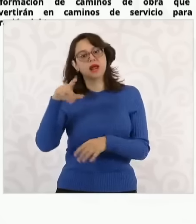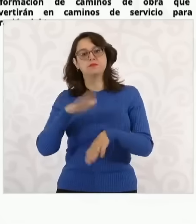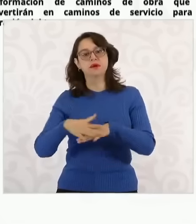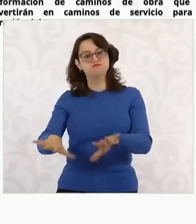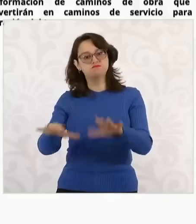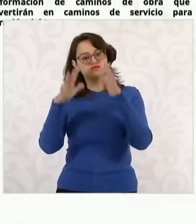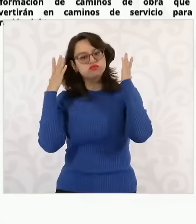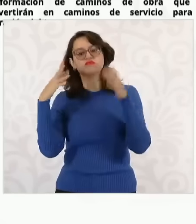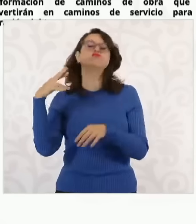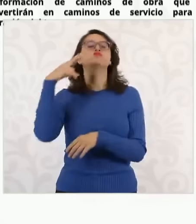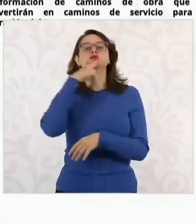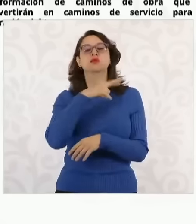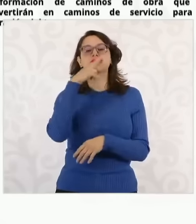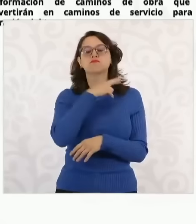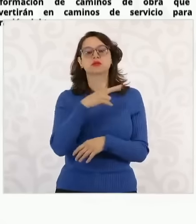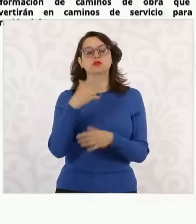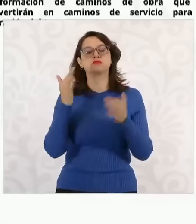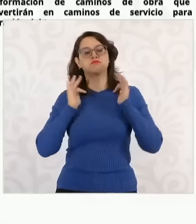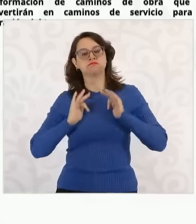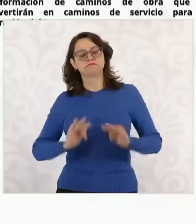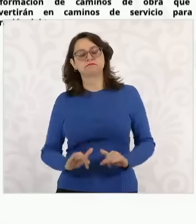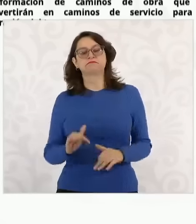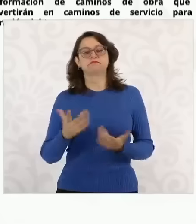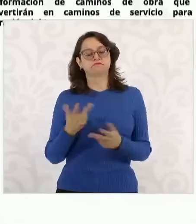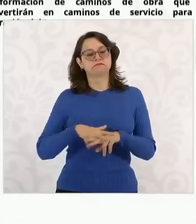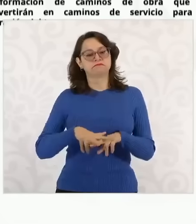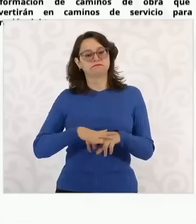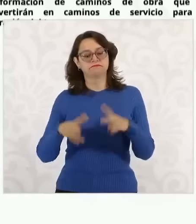las prestaciones y el confort para los pasajeros que viajan en los trenes, en los trenes de